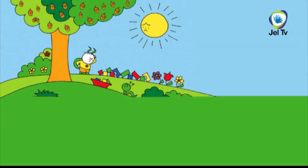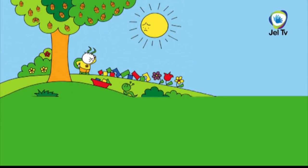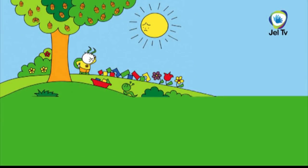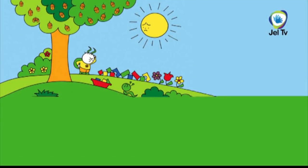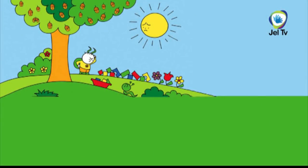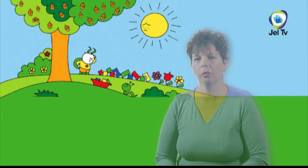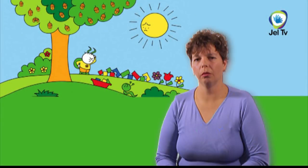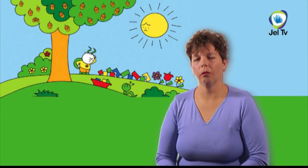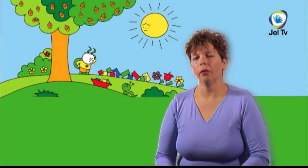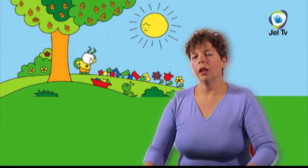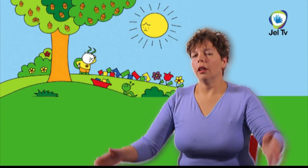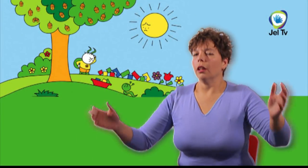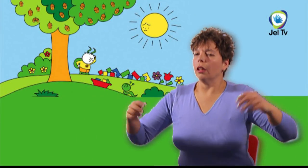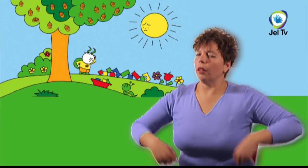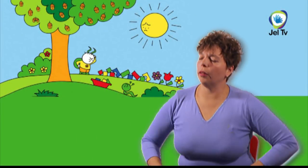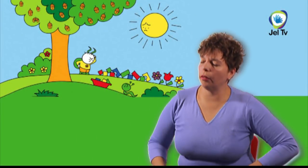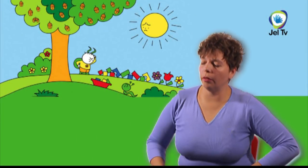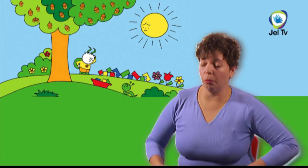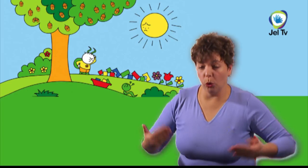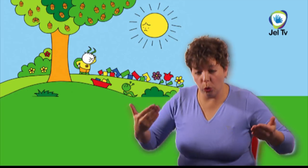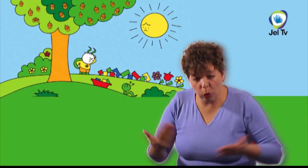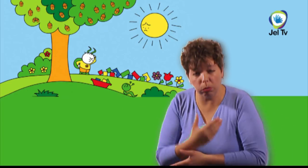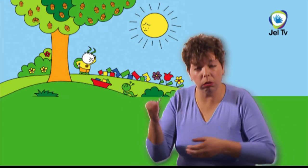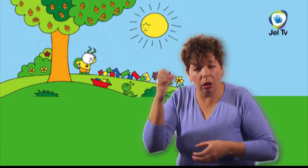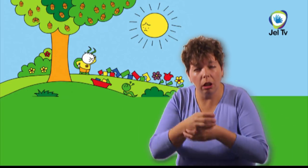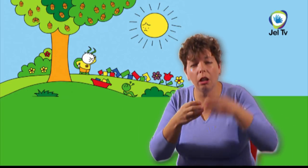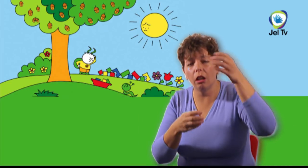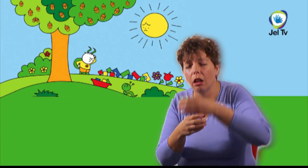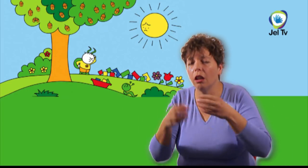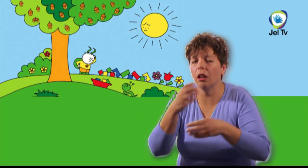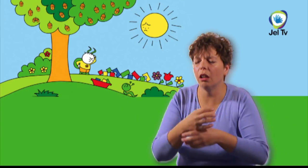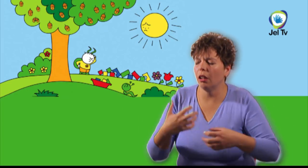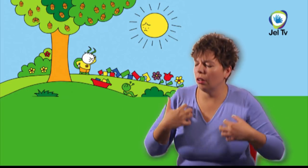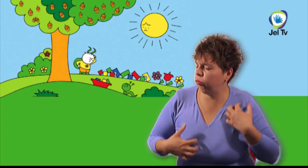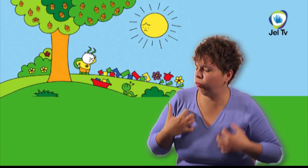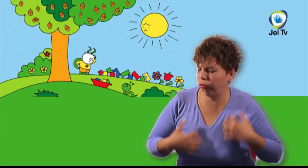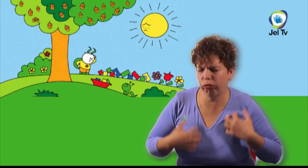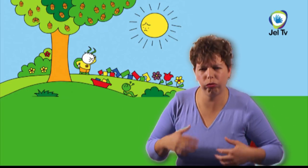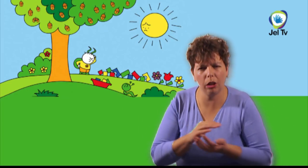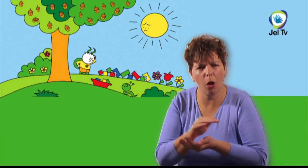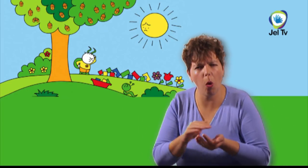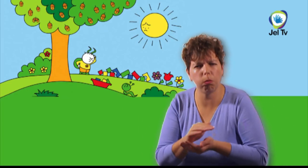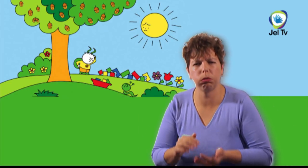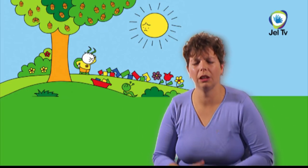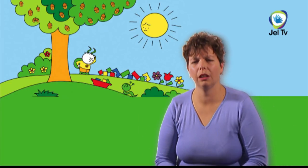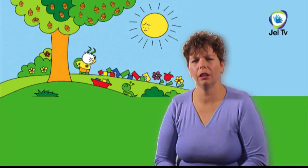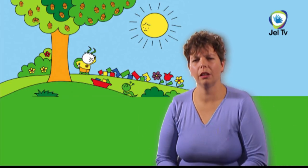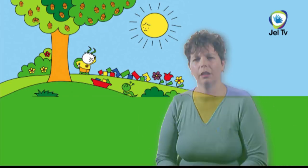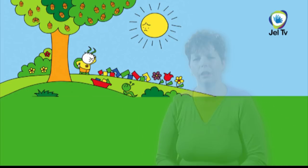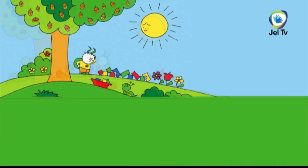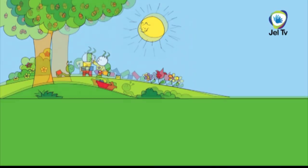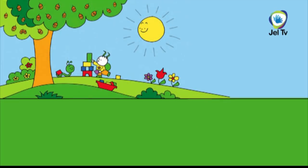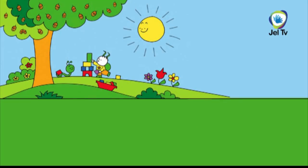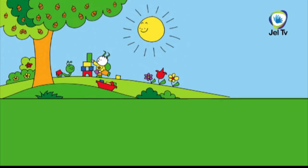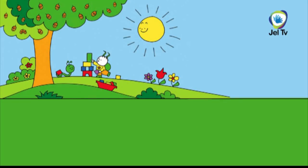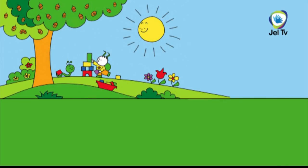Hm... Most aztán kezdhetem elölről! -mérgelődött.